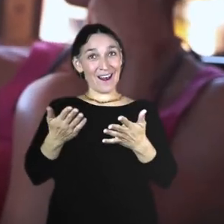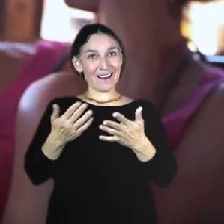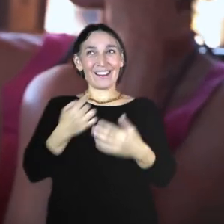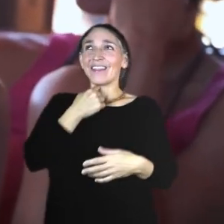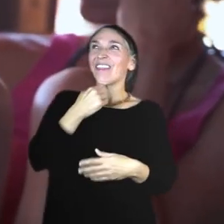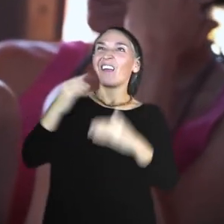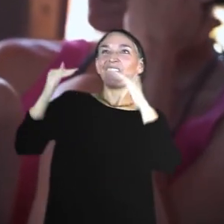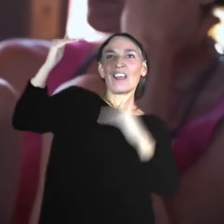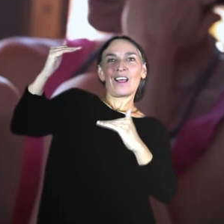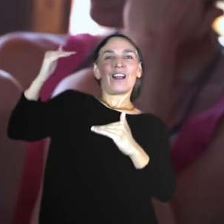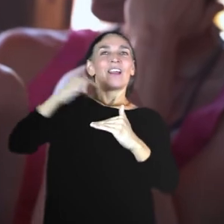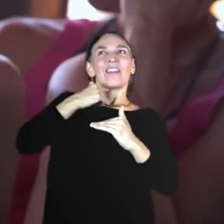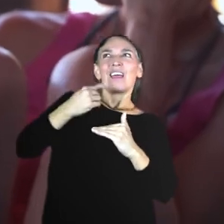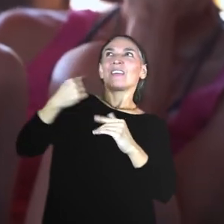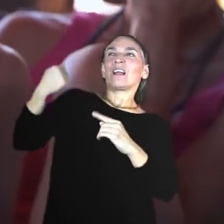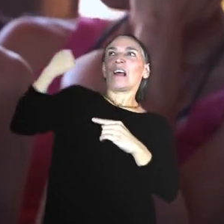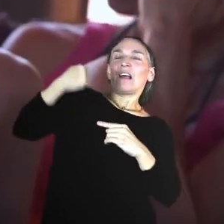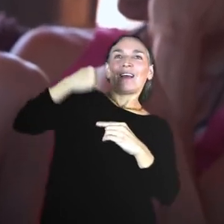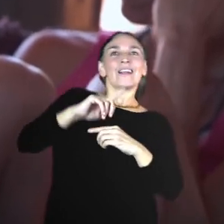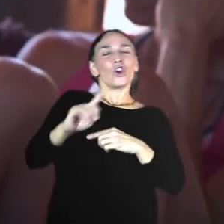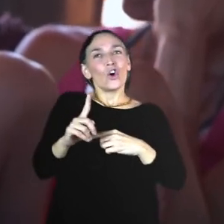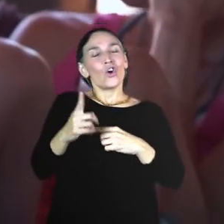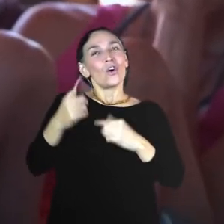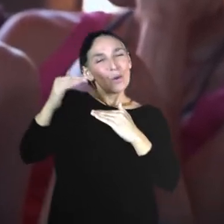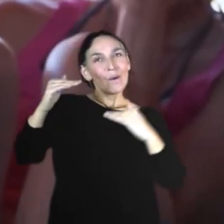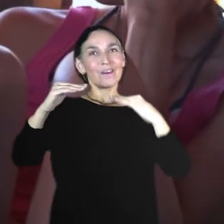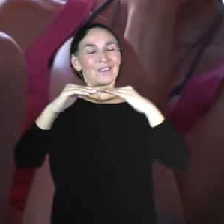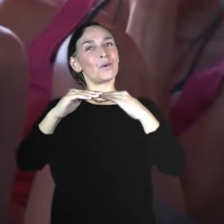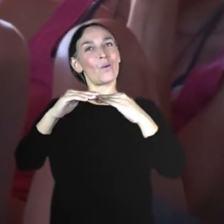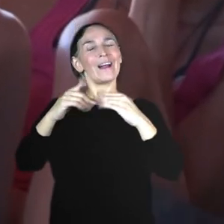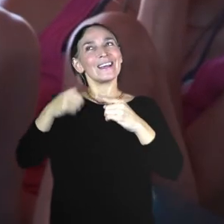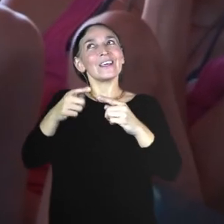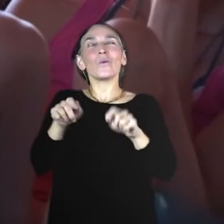no sentirse la maltratada, porque es justamente eso, un despertar.